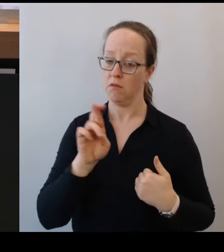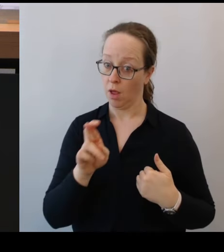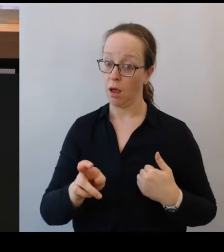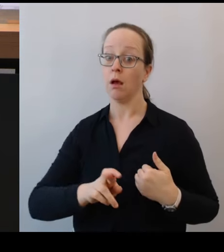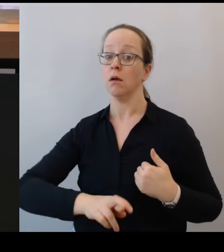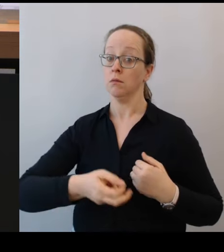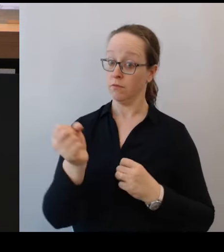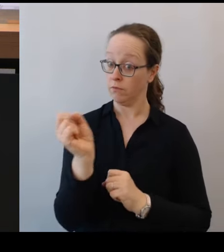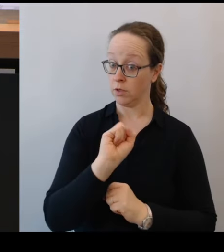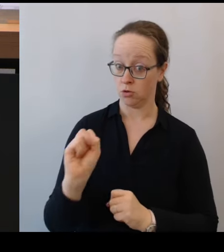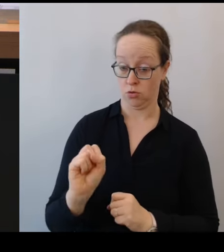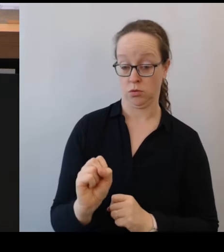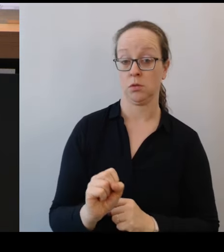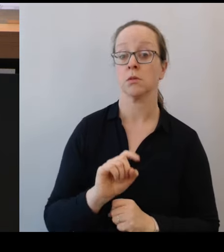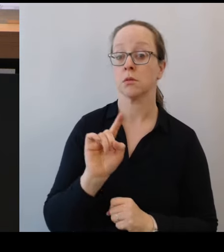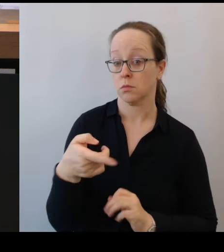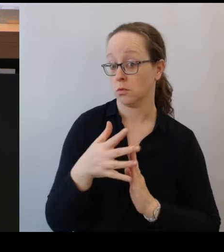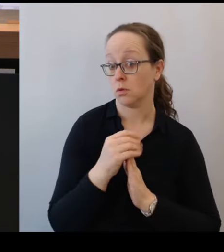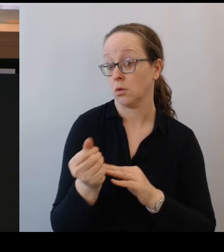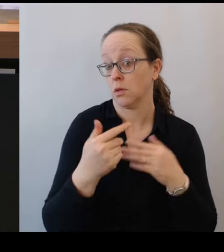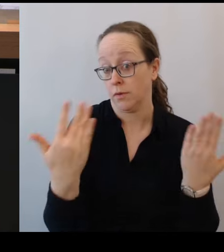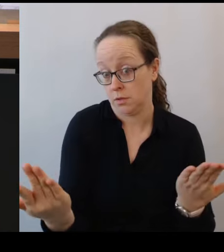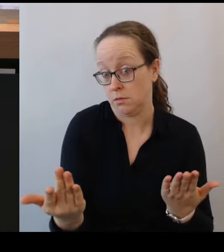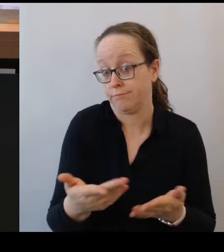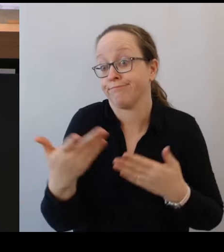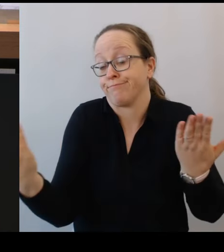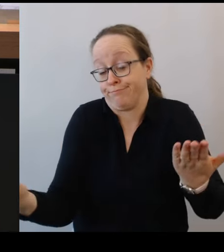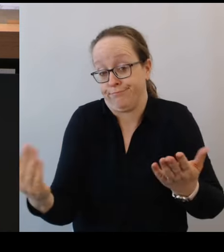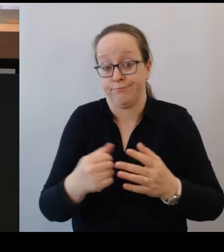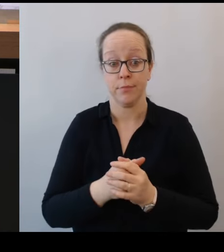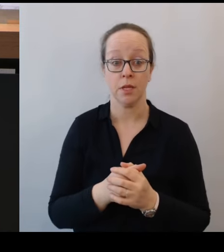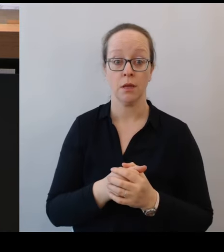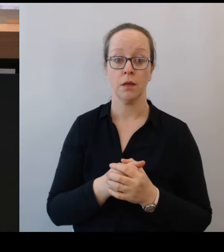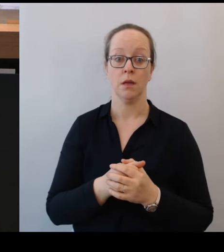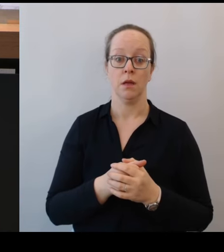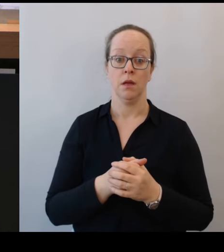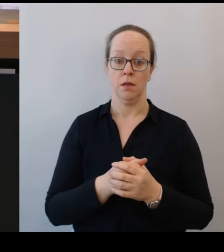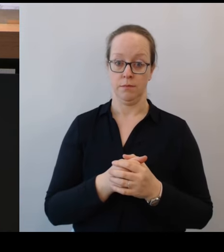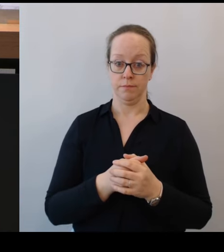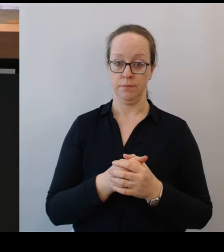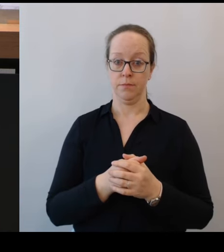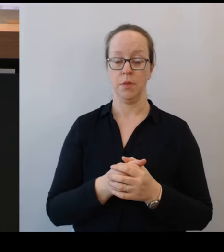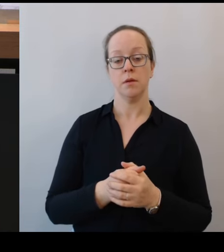von Bild vor zwei Jahren. Reichelt musste gehen, weil er eine Liebesbeziehung mit einer untergebenen Mitarbeiterin hatte.